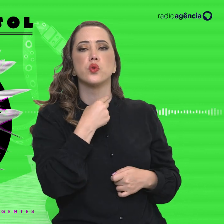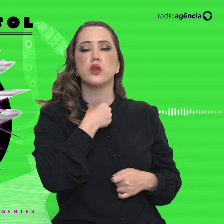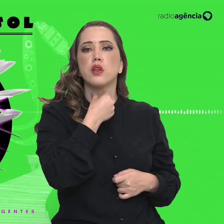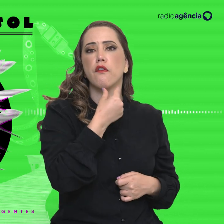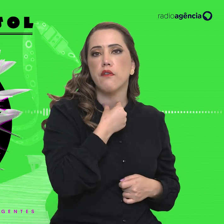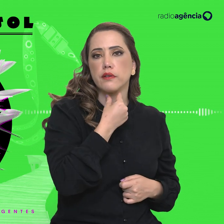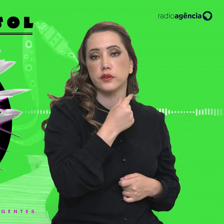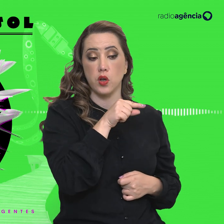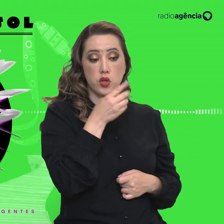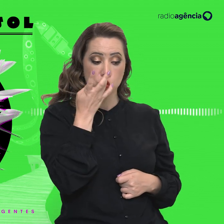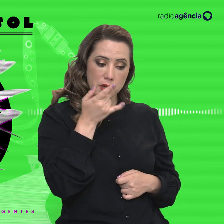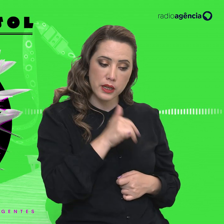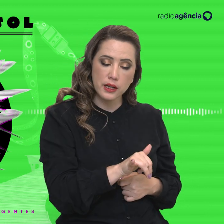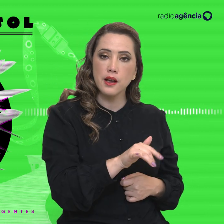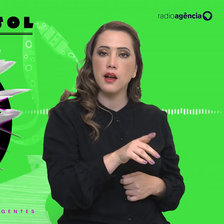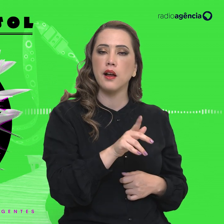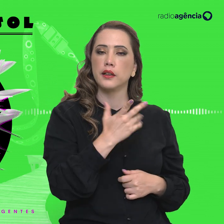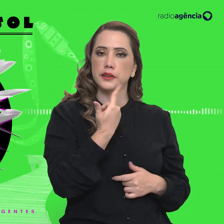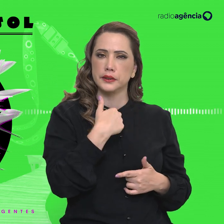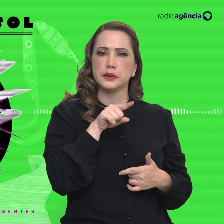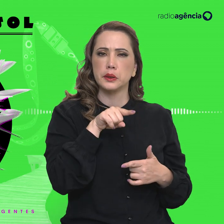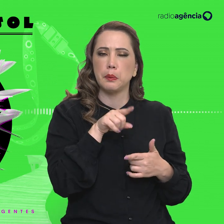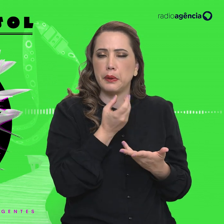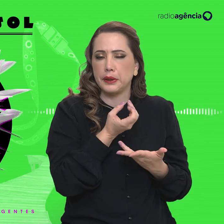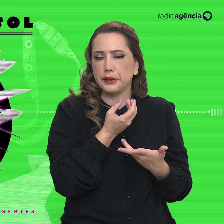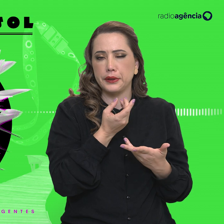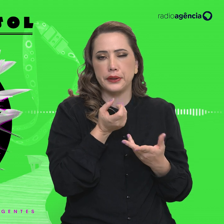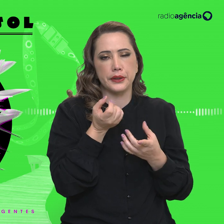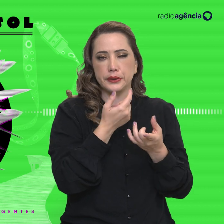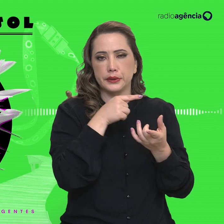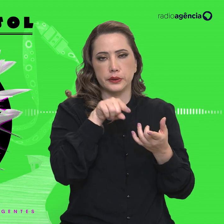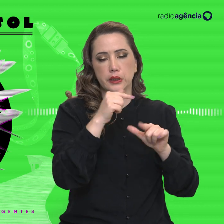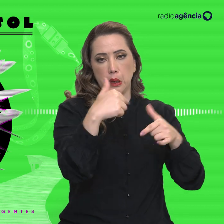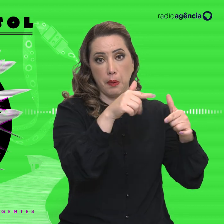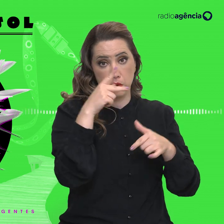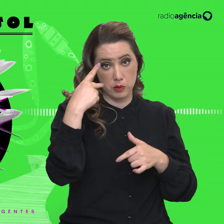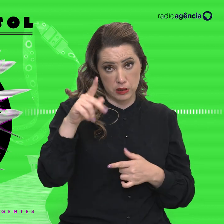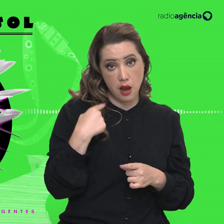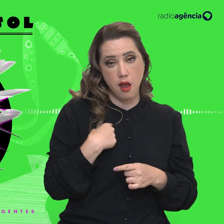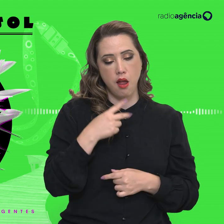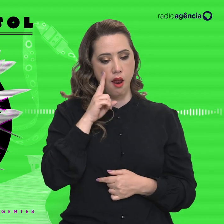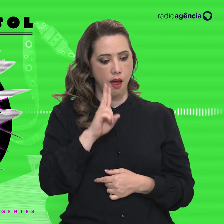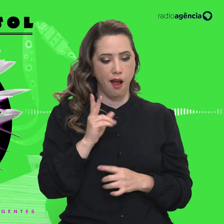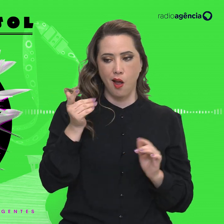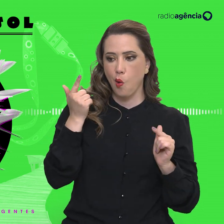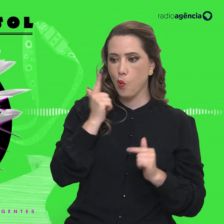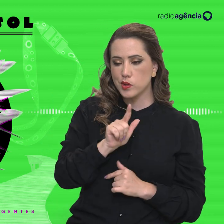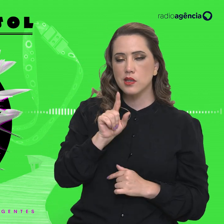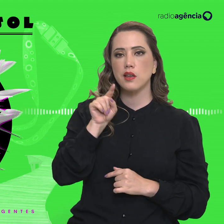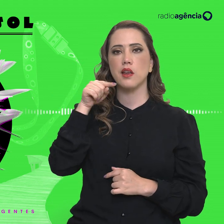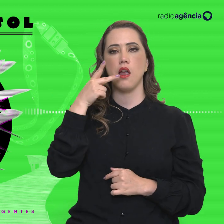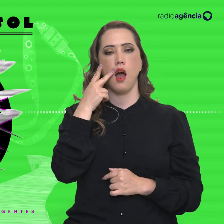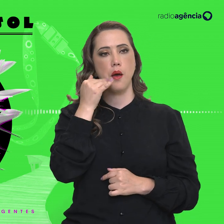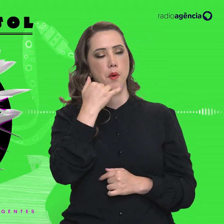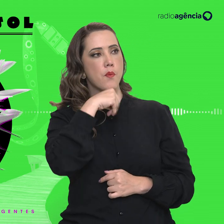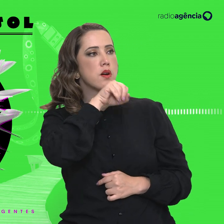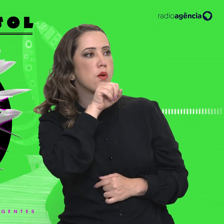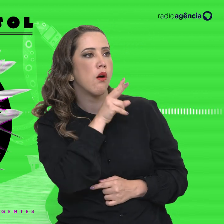E os meus pais pensaram: bom o Pedro gosta do ambiente de estúdio, o Pedro já sabe ler, já faz teatro.